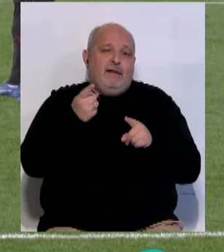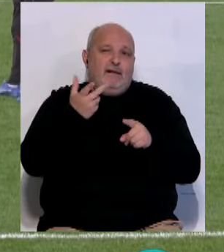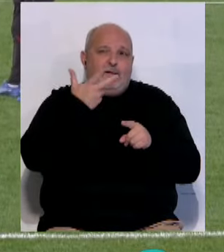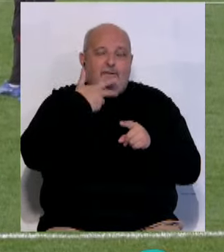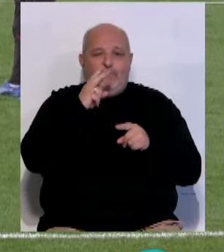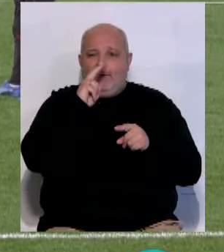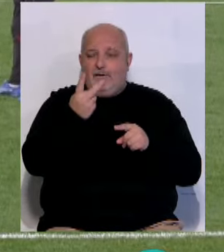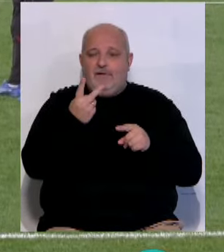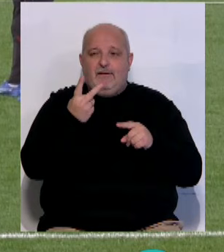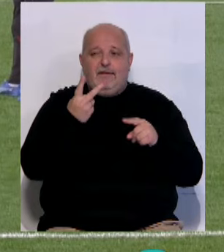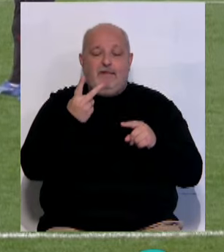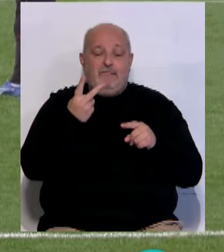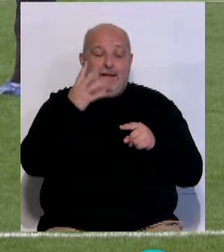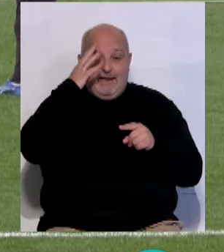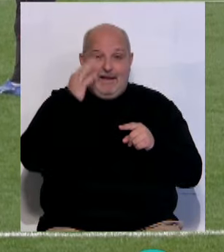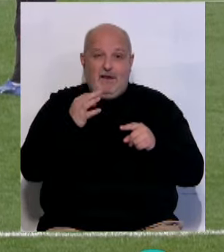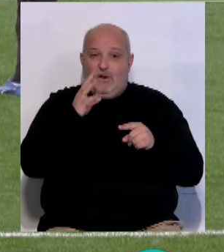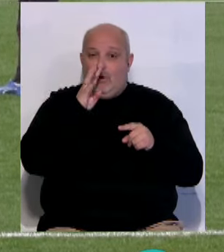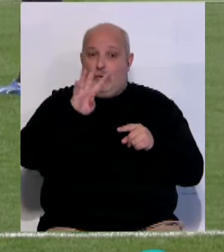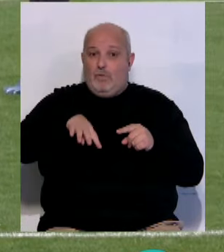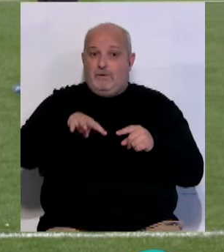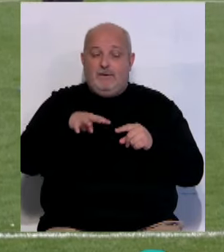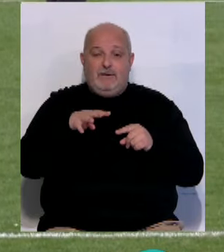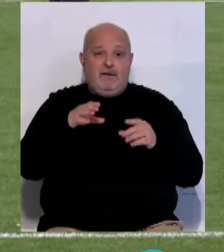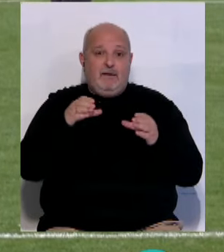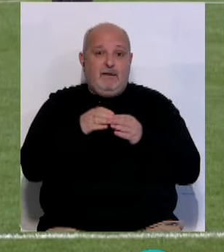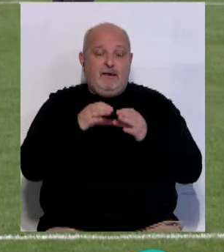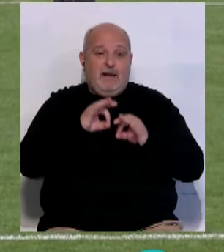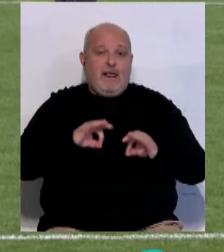años Sergio Yo creo que con estos cu meses en los que el equipo no levanta cabeza Pues para